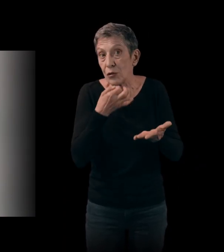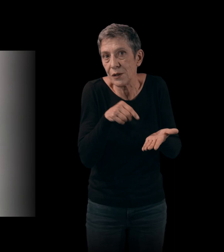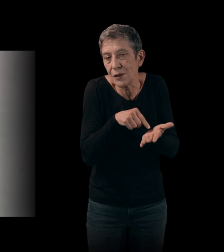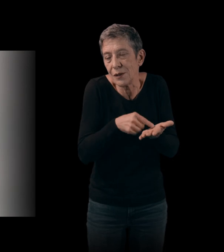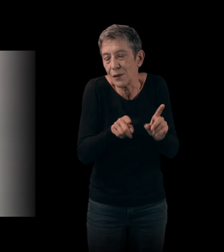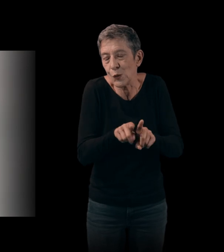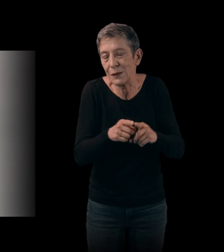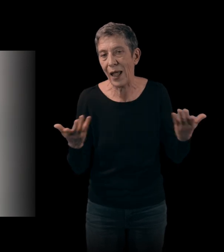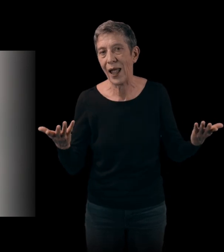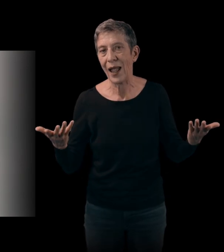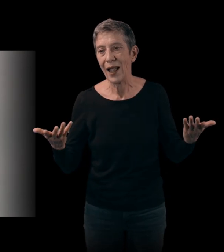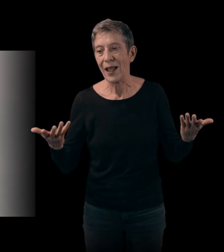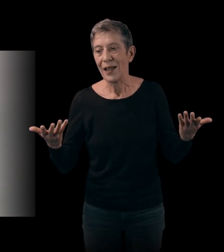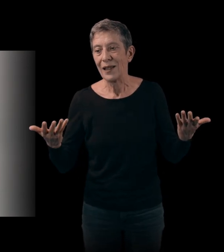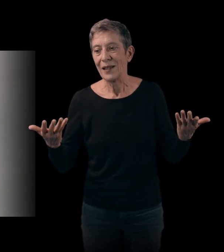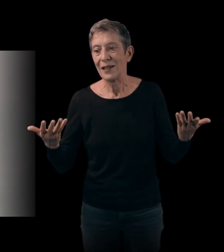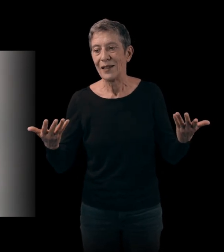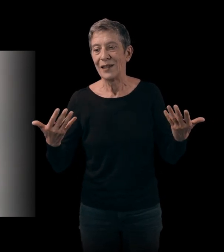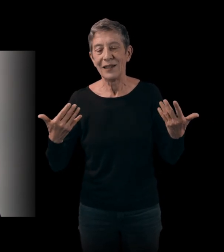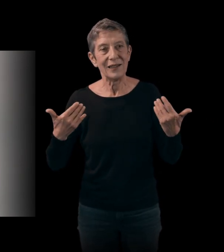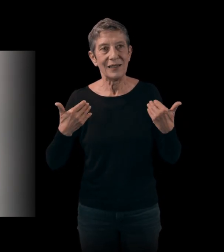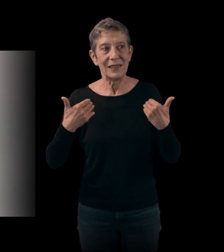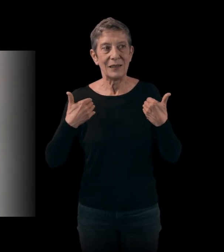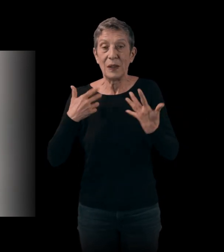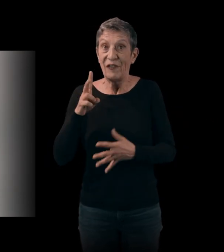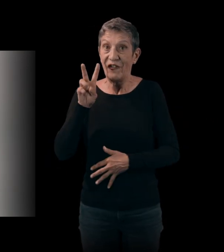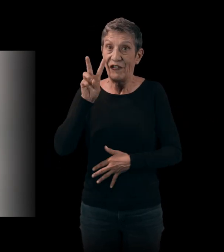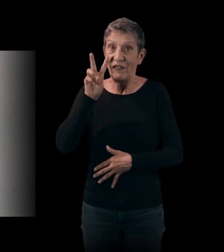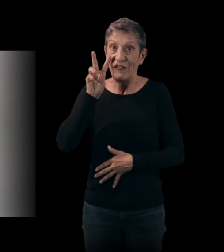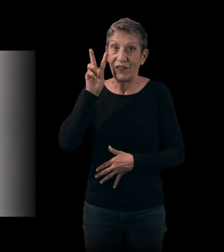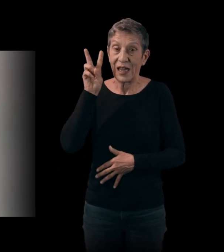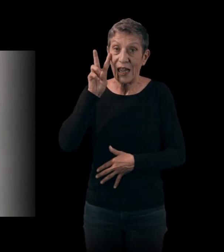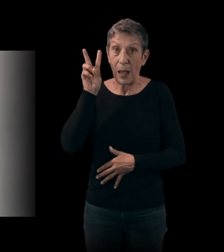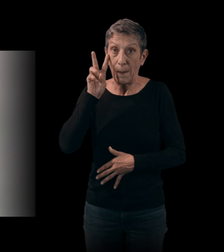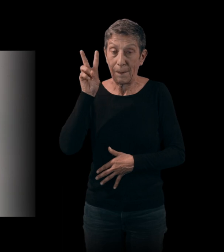moi, cette présence du Vietnam, elle était très forte dès mon enfance,